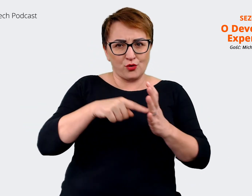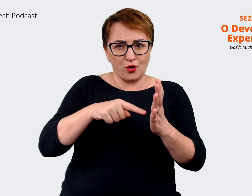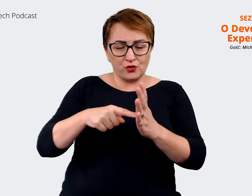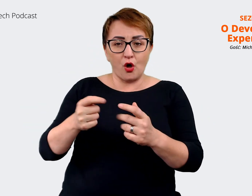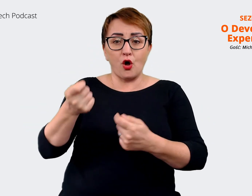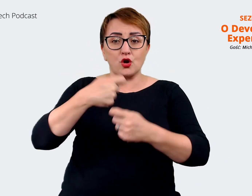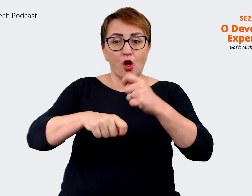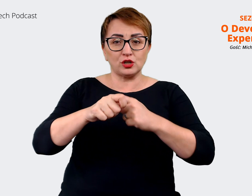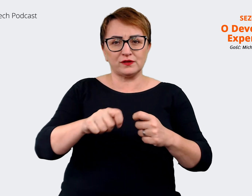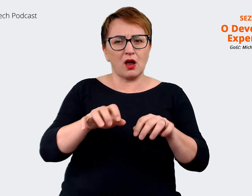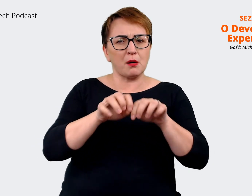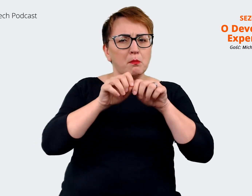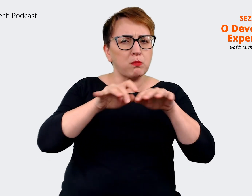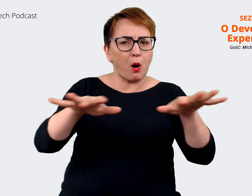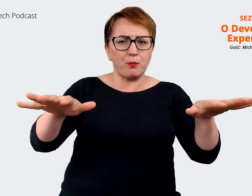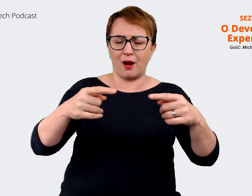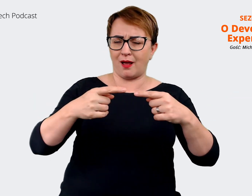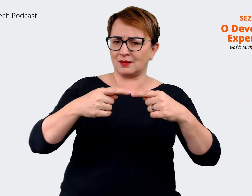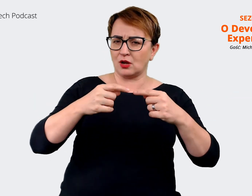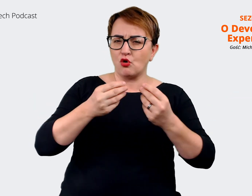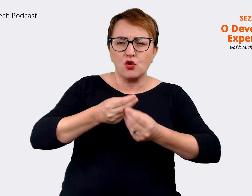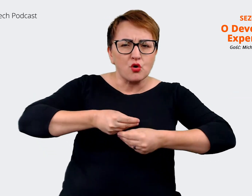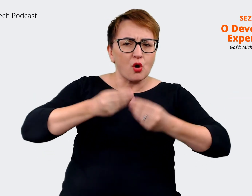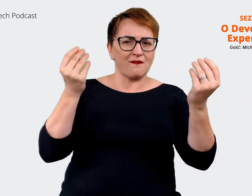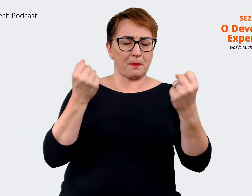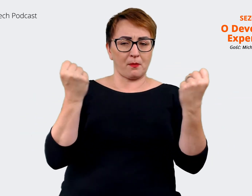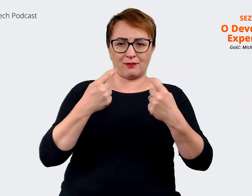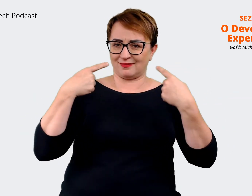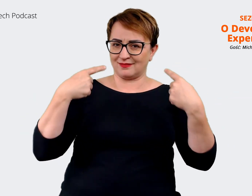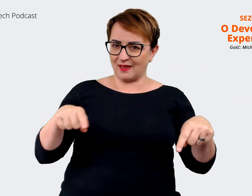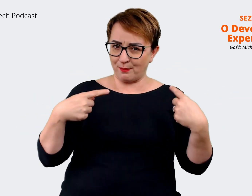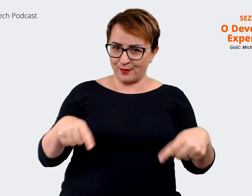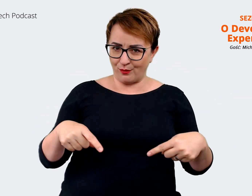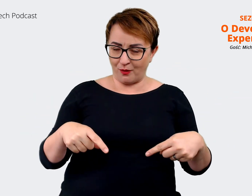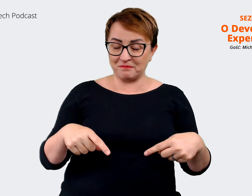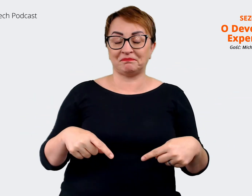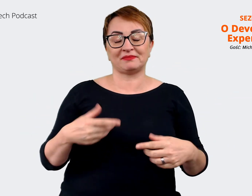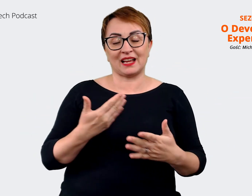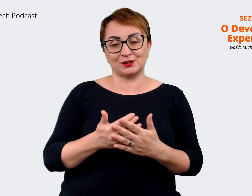rozwiązań po prostu tak szeroko dostępnych i tak rozwiniętych jeszcze nie było. Więc powiedziałbym,